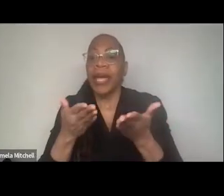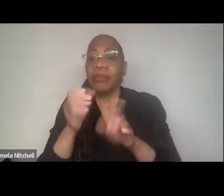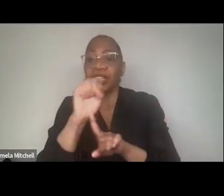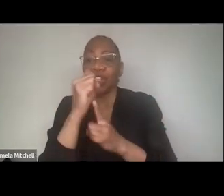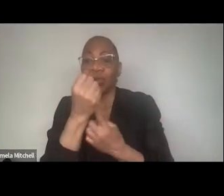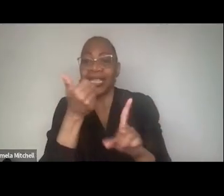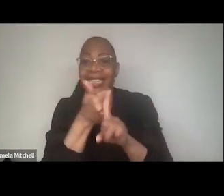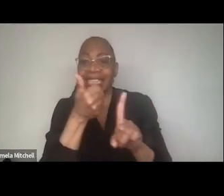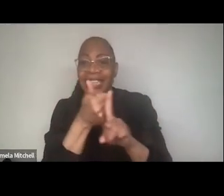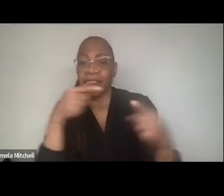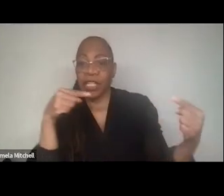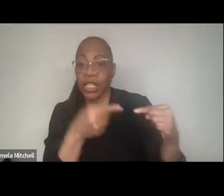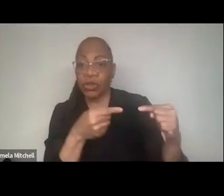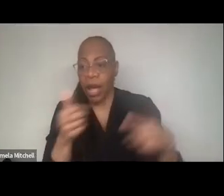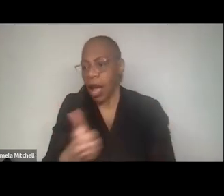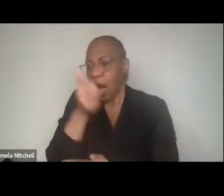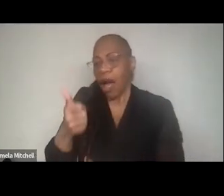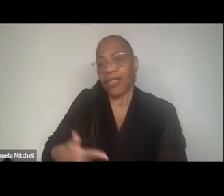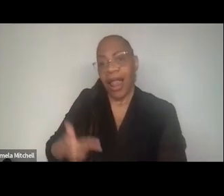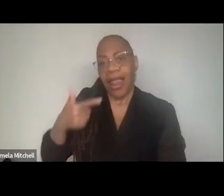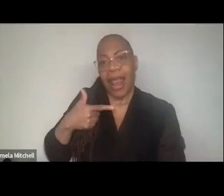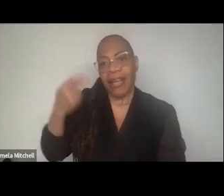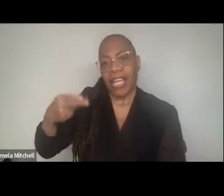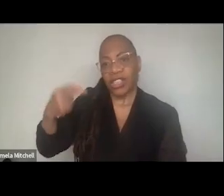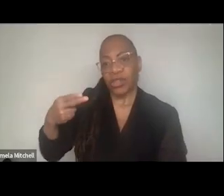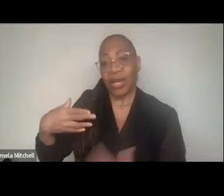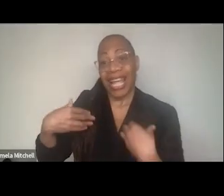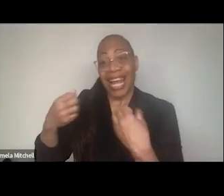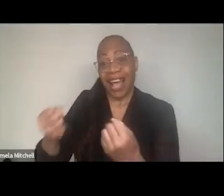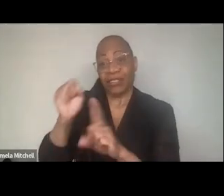otra historia de vida y otras condiciones de salud con las que ya han estado luchando.